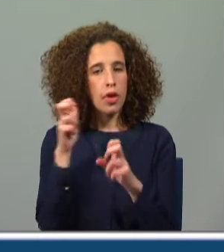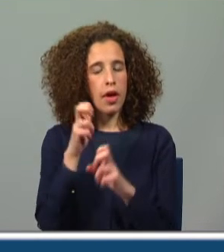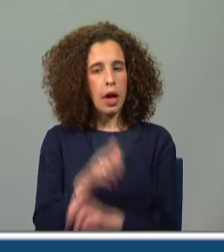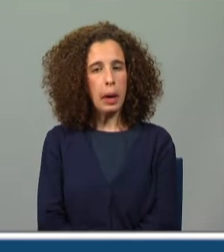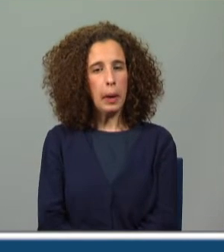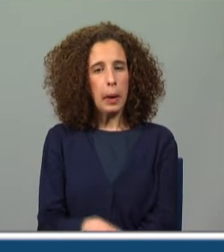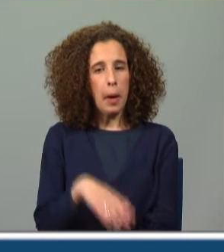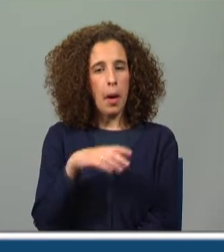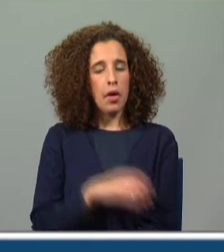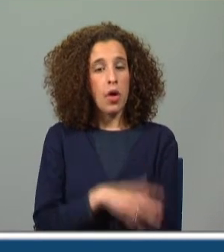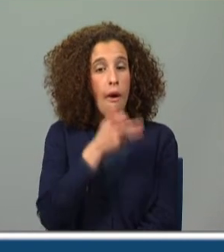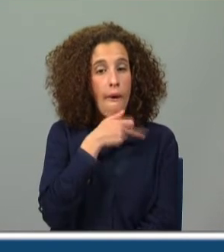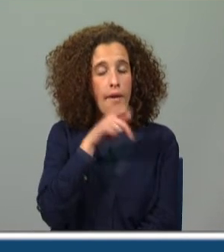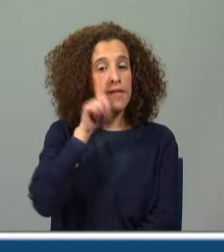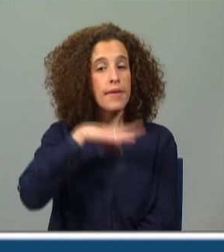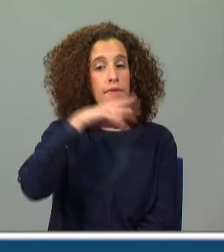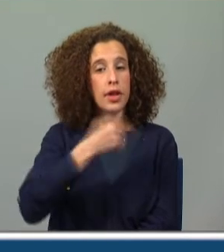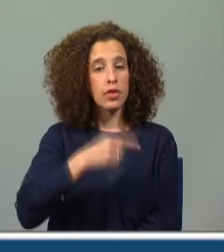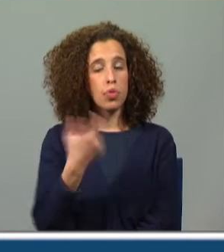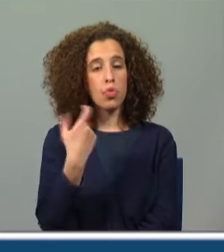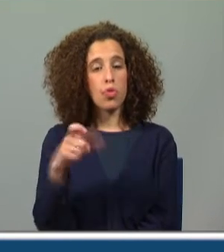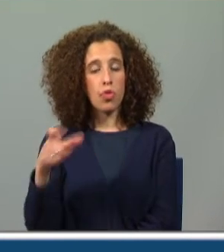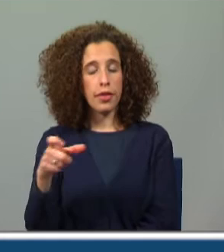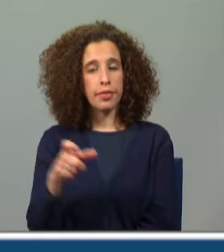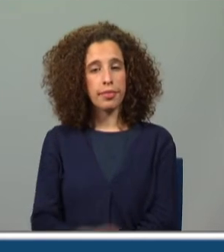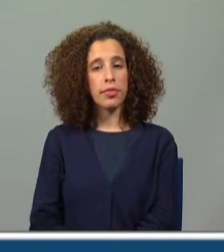horrorizada da filha que tinha o adjetivo Portanto o objetivo é 嚇壞了女兒形容詞因此目標是